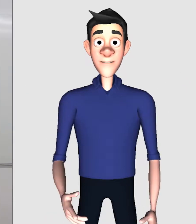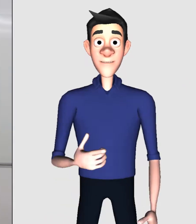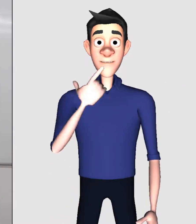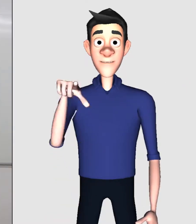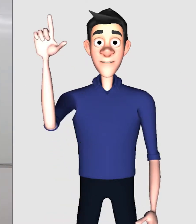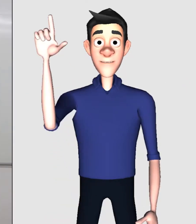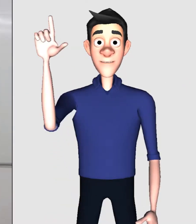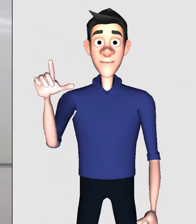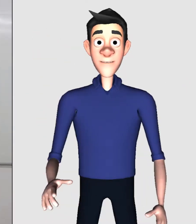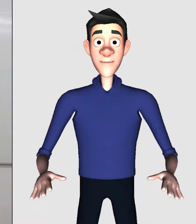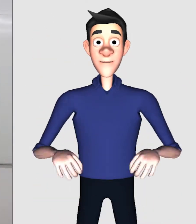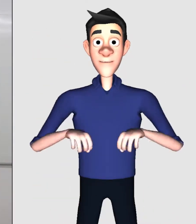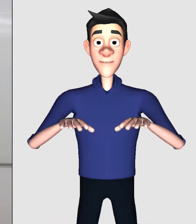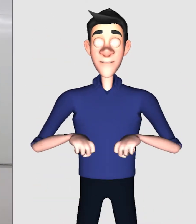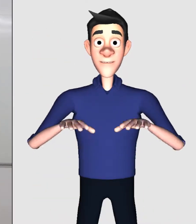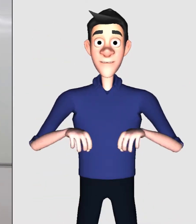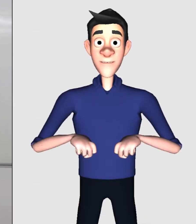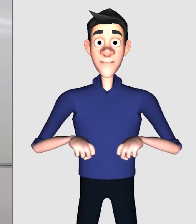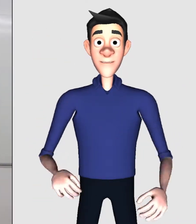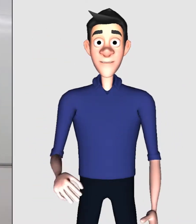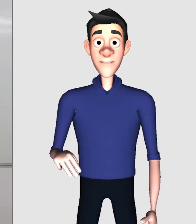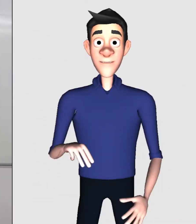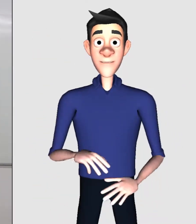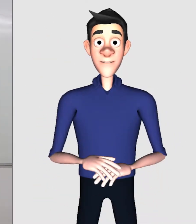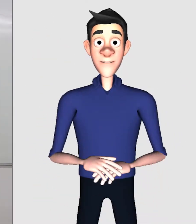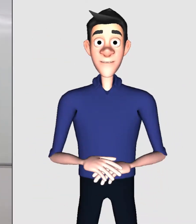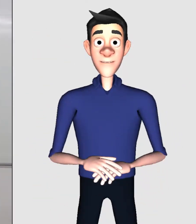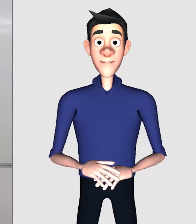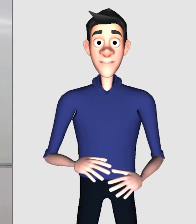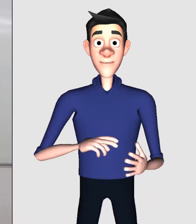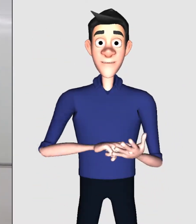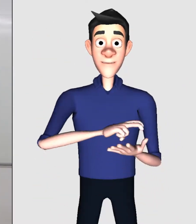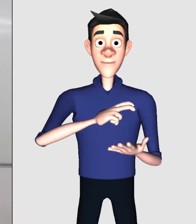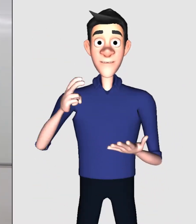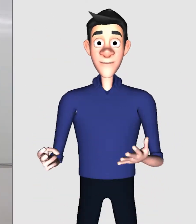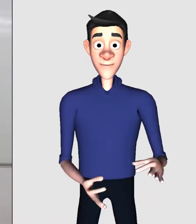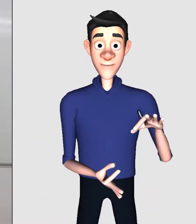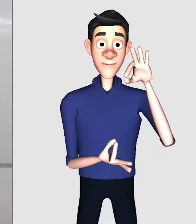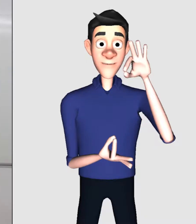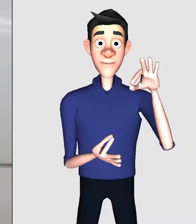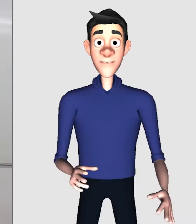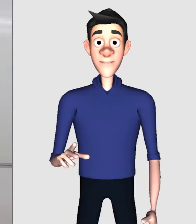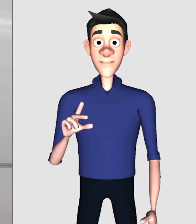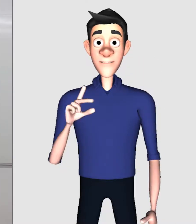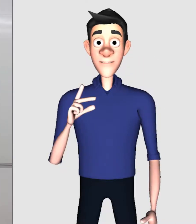que esse sistema, que é uma viga presa numa extremidade com massa na outra